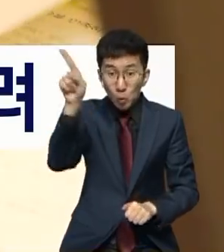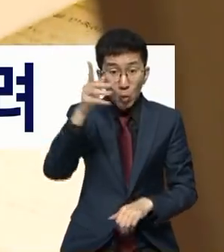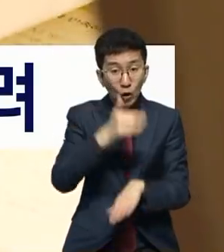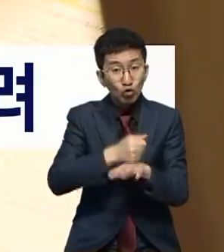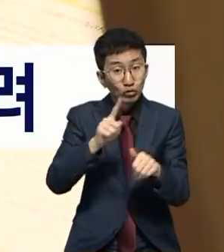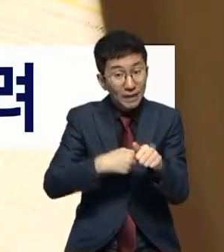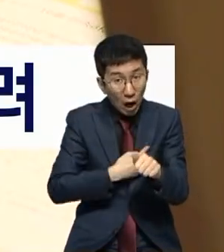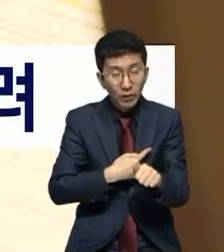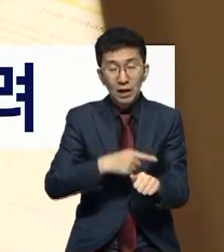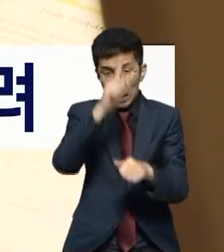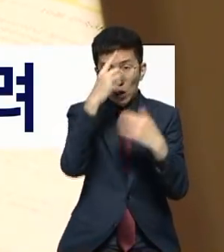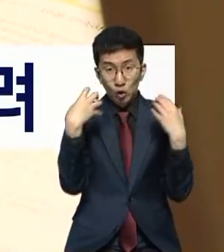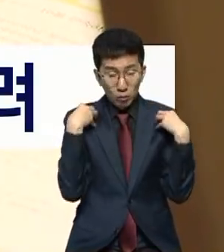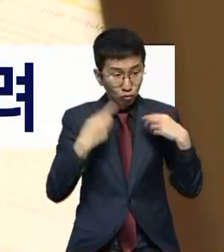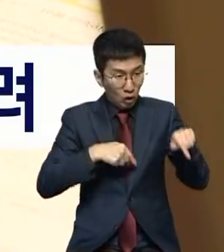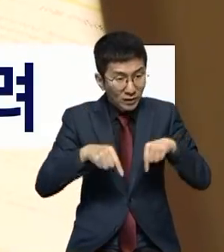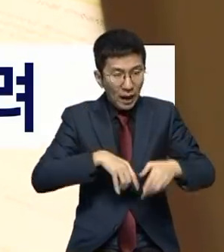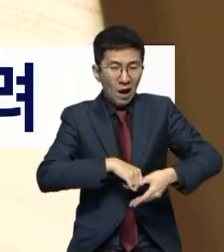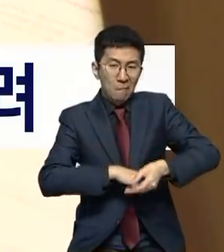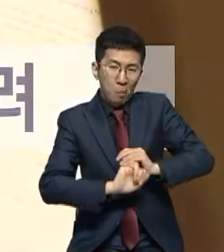적용될 경우 방역패스 정책의 근간 자체가 흔들릴 수 있습니다.